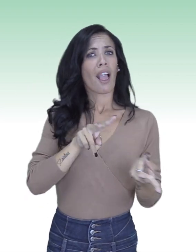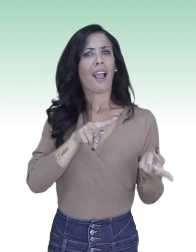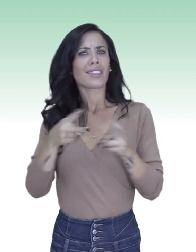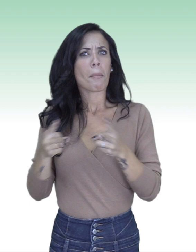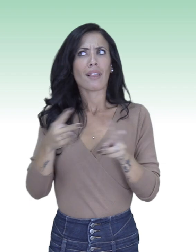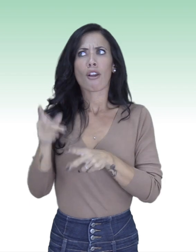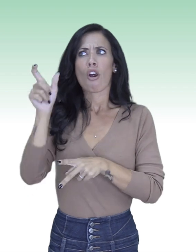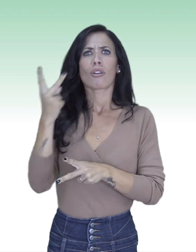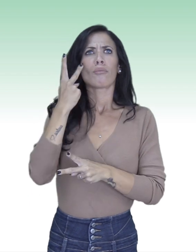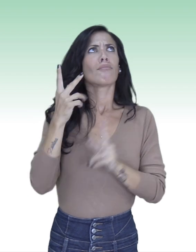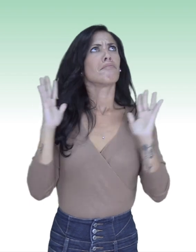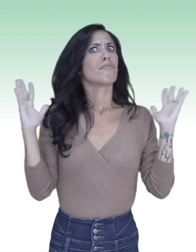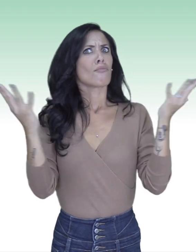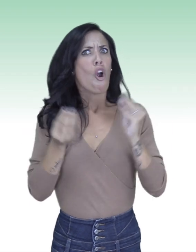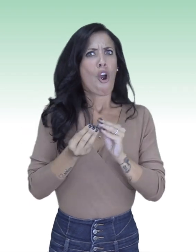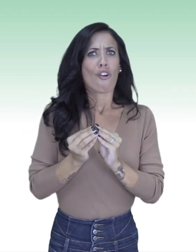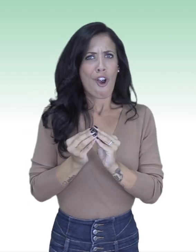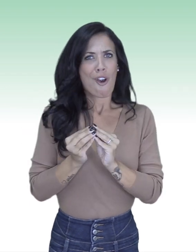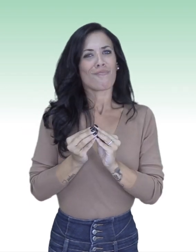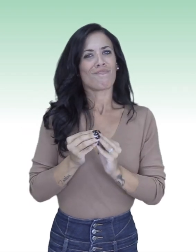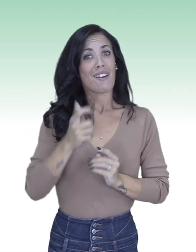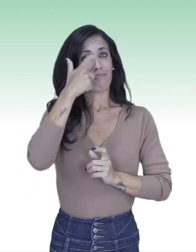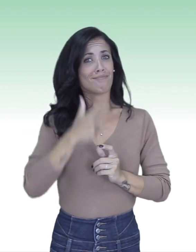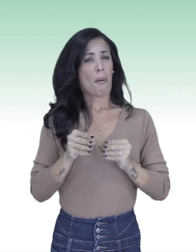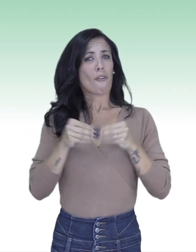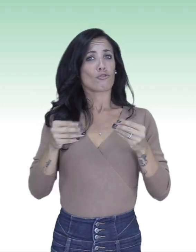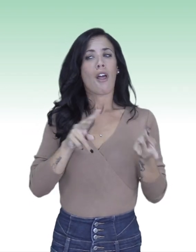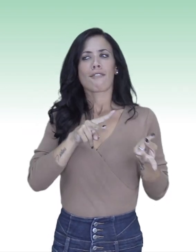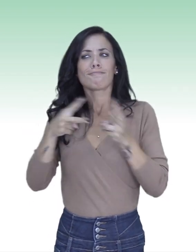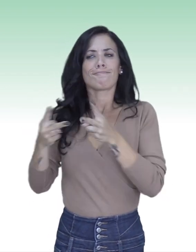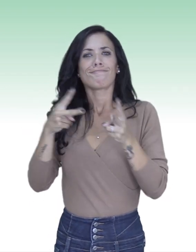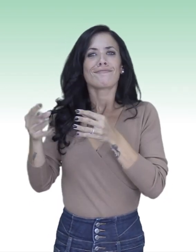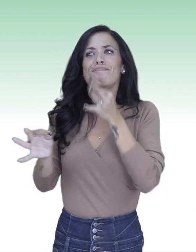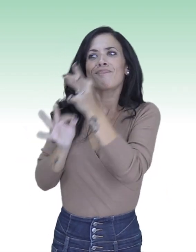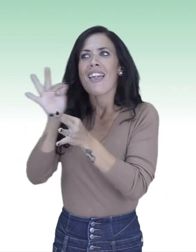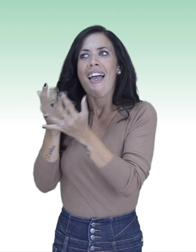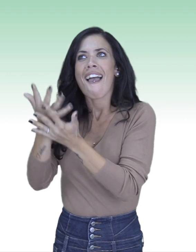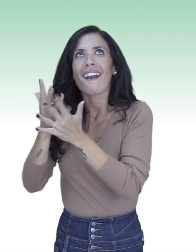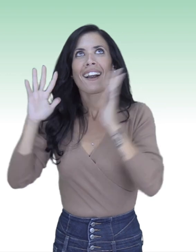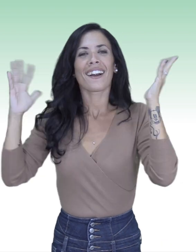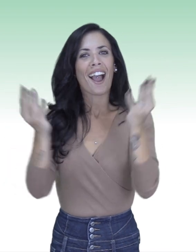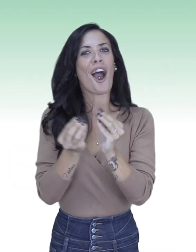descrizioni dell’ambiente